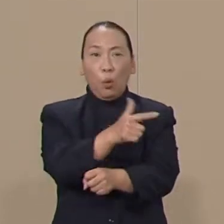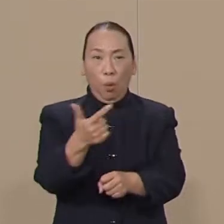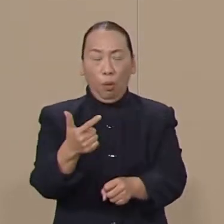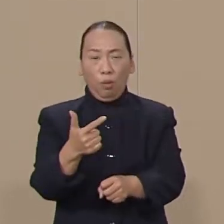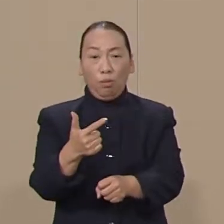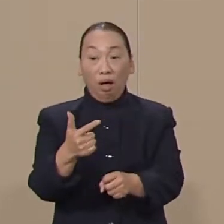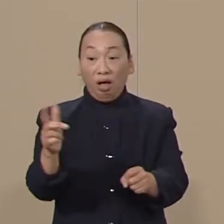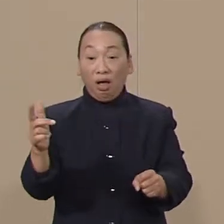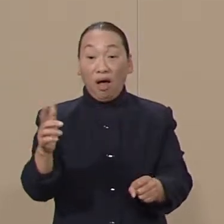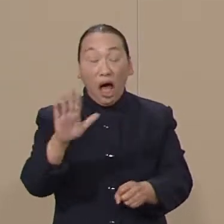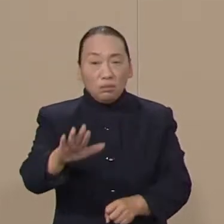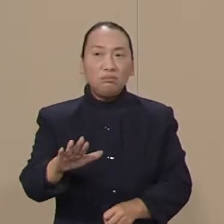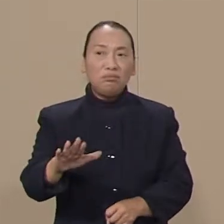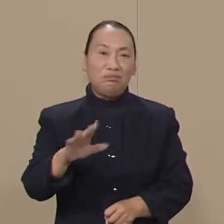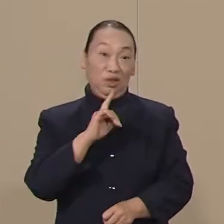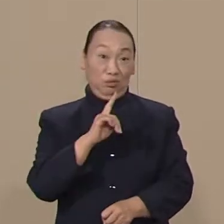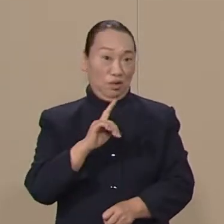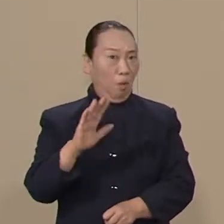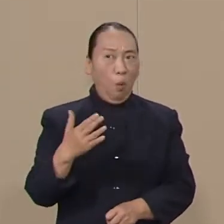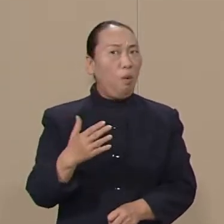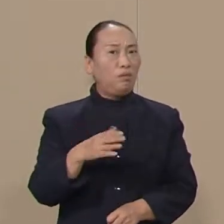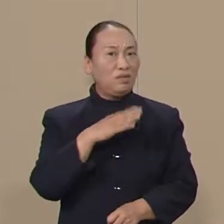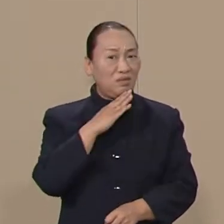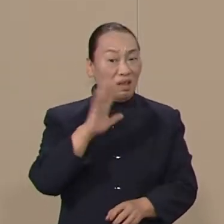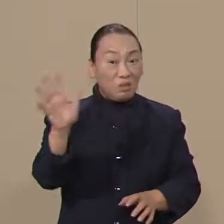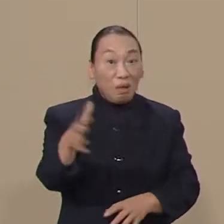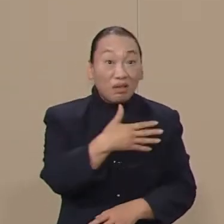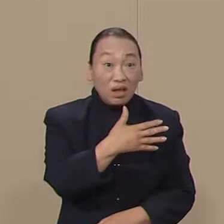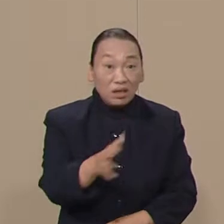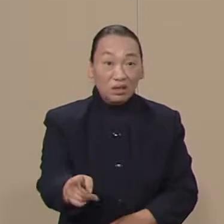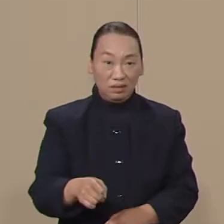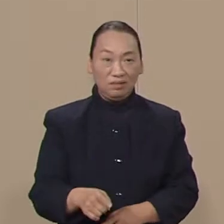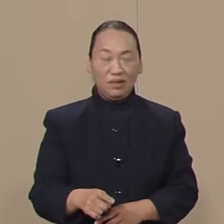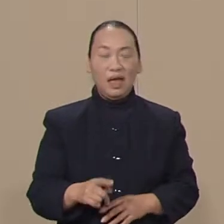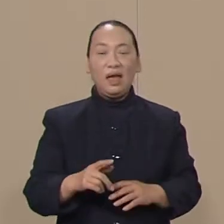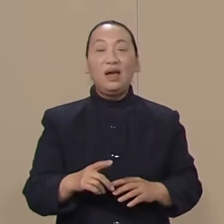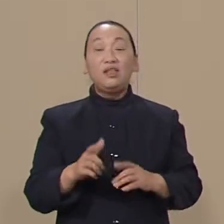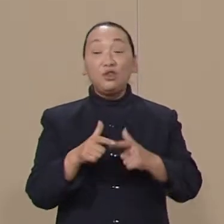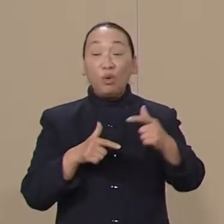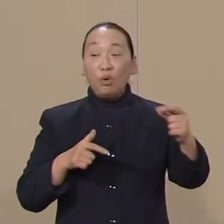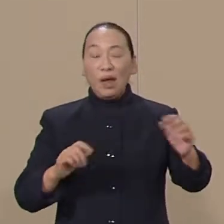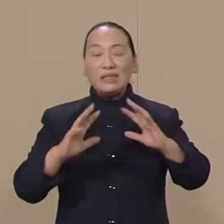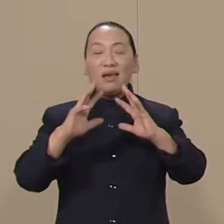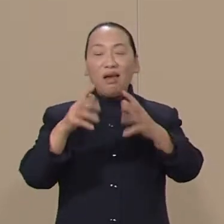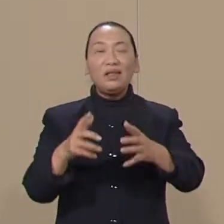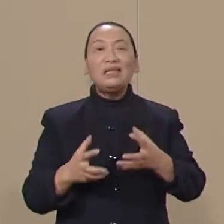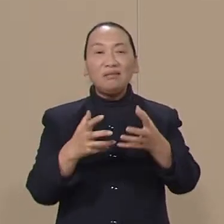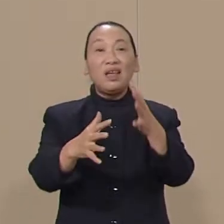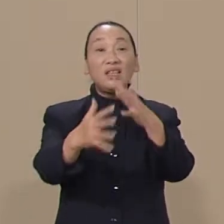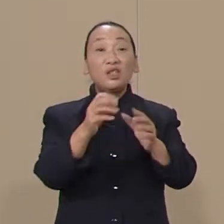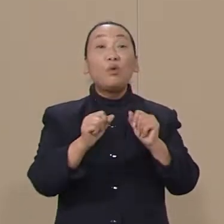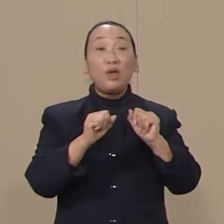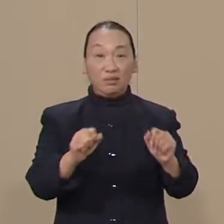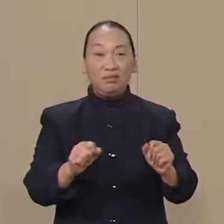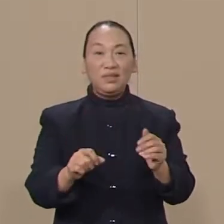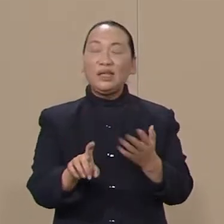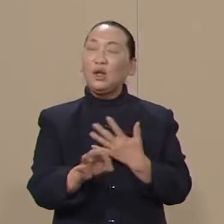福：大変な戦争に 日本が世界で参戦をしていく 日本はオスプレイの強制配備や